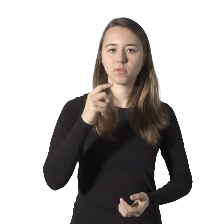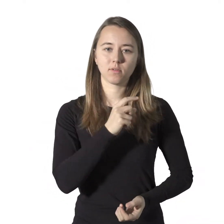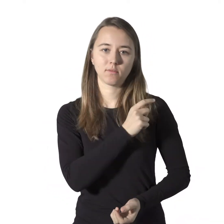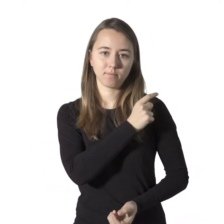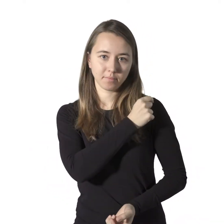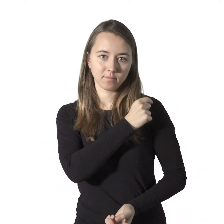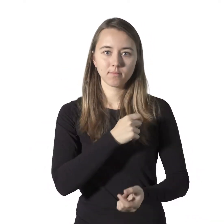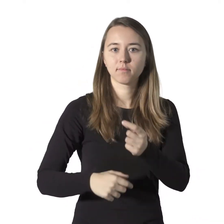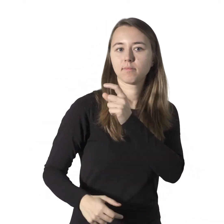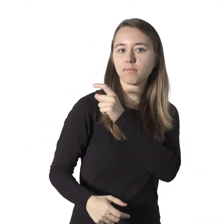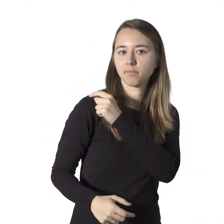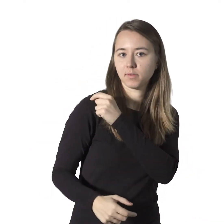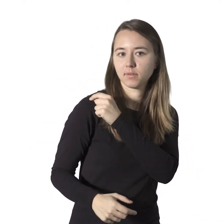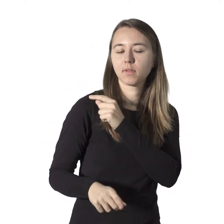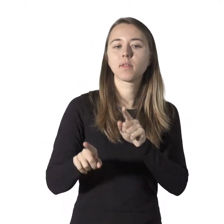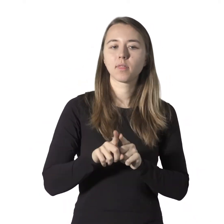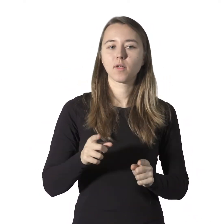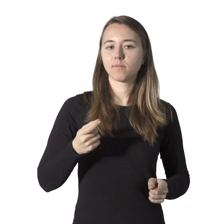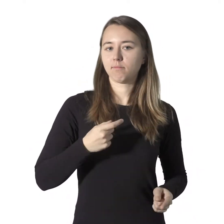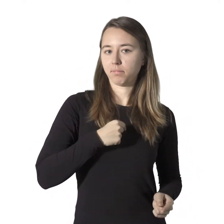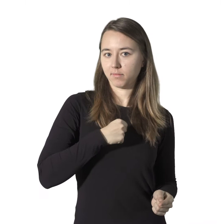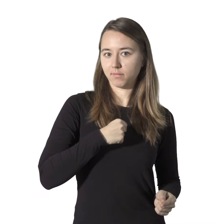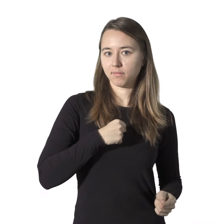na obu ramionach oraz na klatce piersiowej.